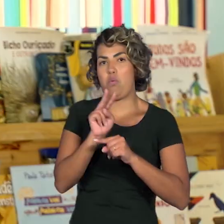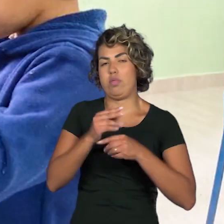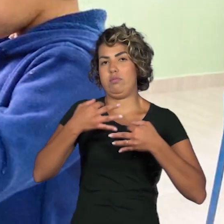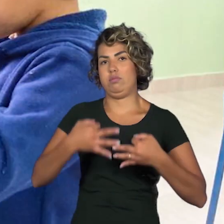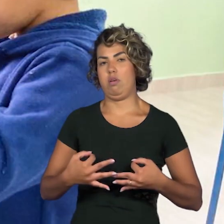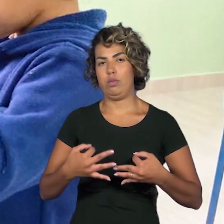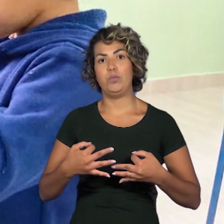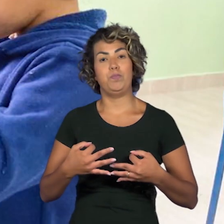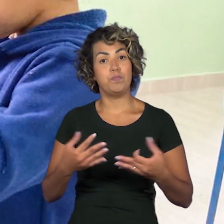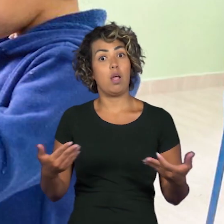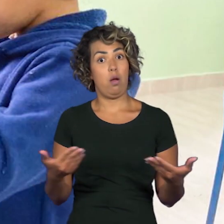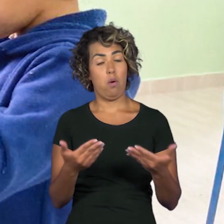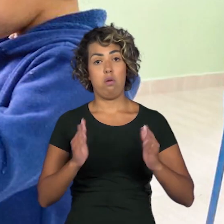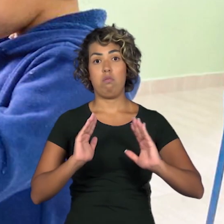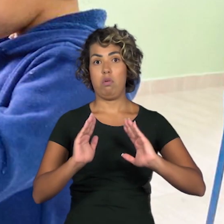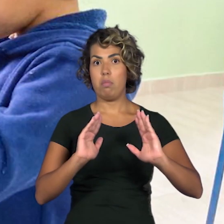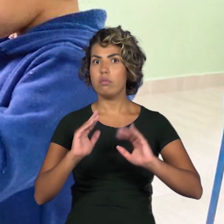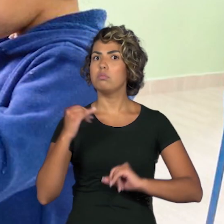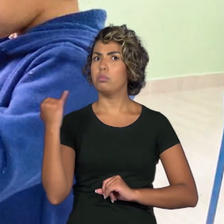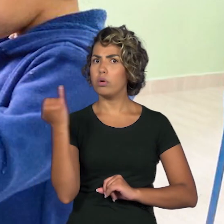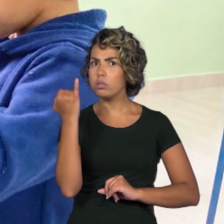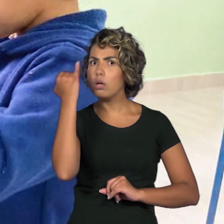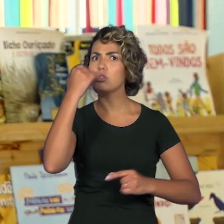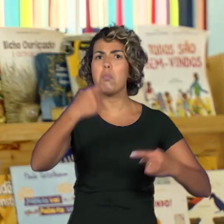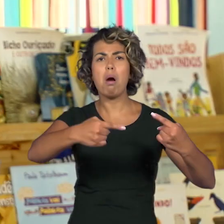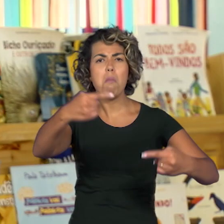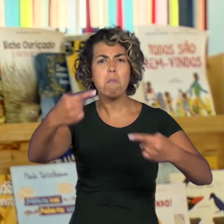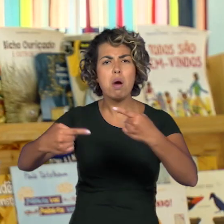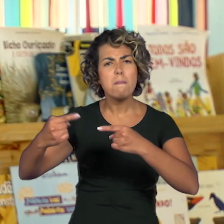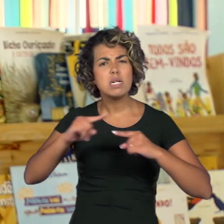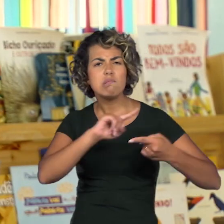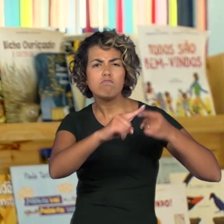É IMPORTANTE TAMBÉM, NESTE MOMENTO, DISCUTIR, PROBLEMATIZAR,